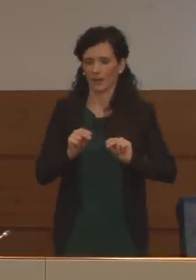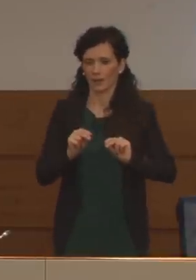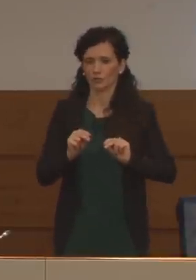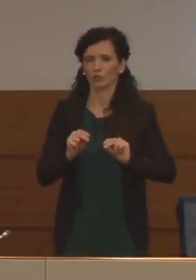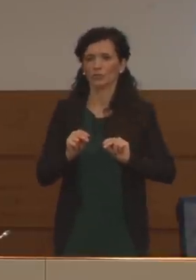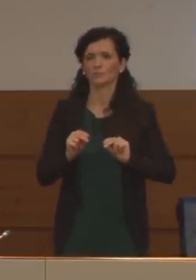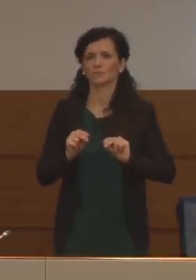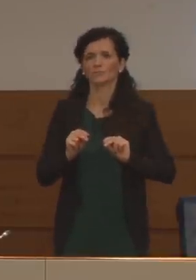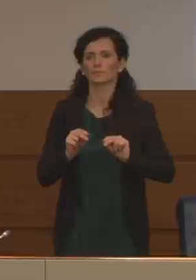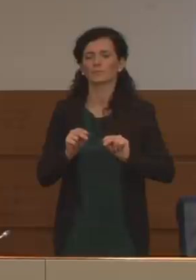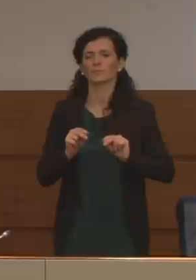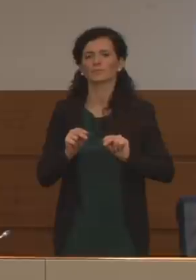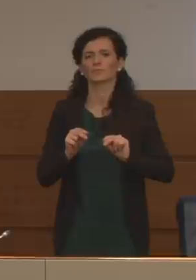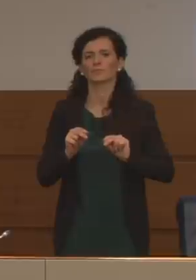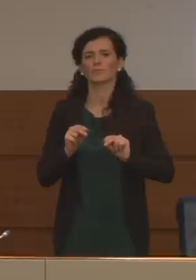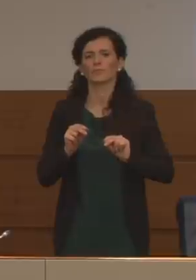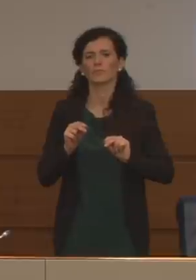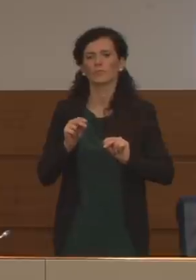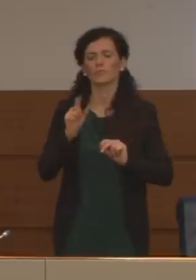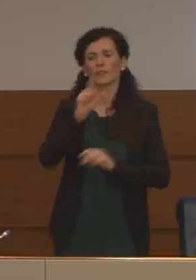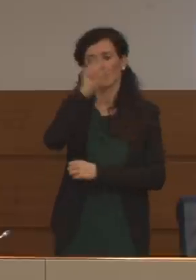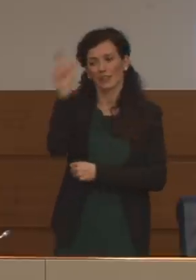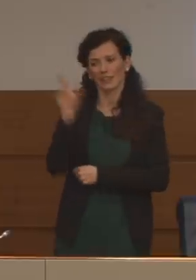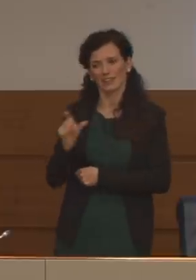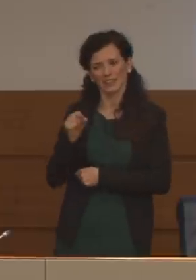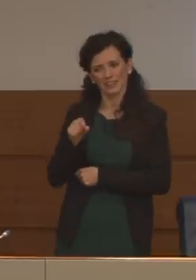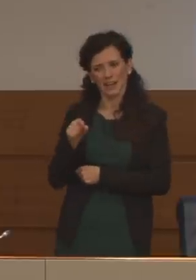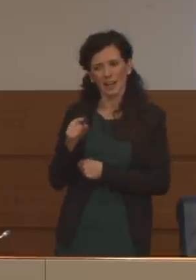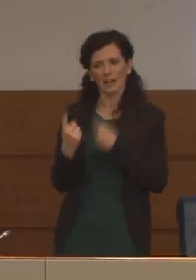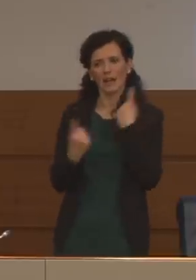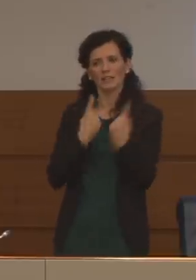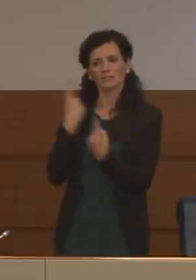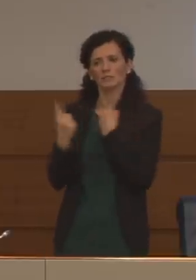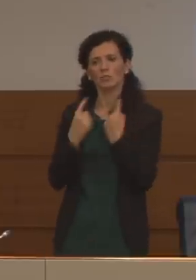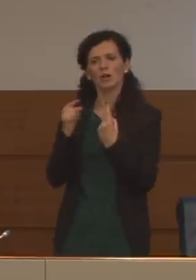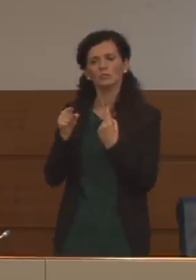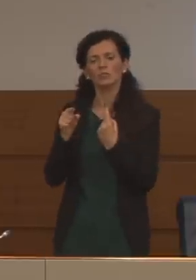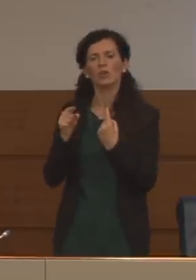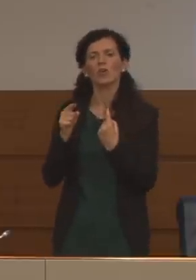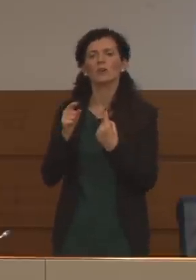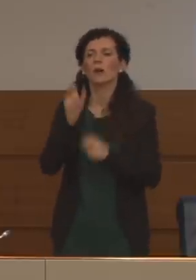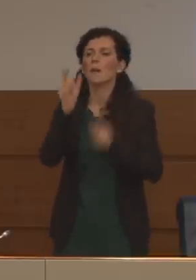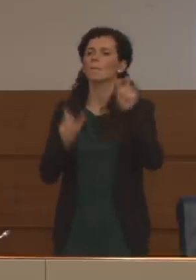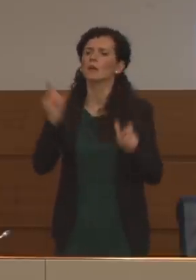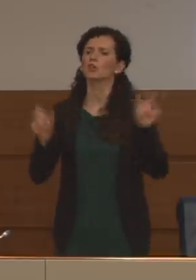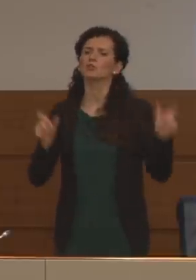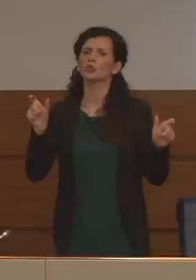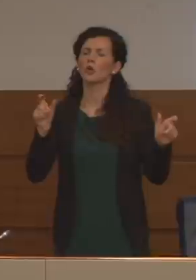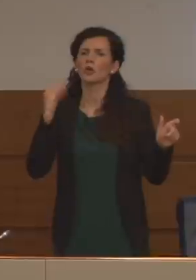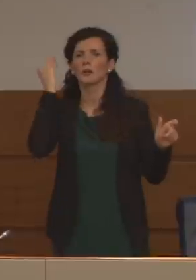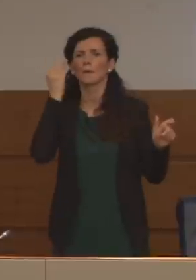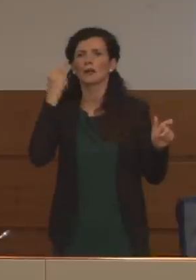nel nostro Paese dove uno si possa rifugiare ma non c'è neanche in Europa